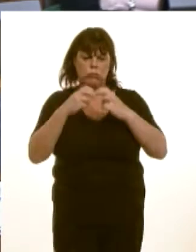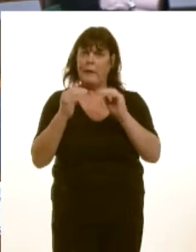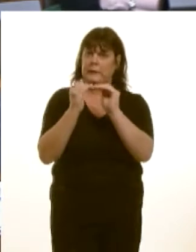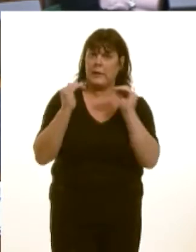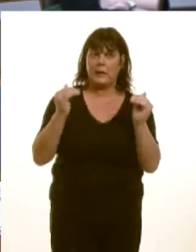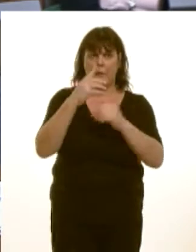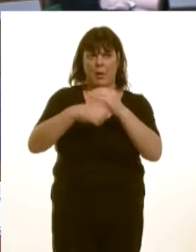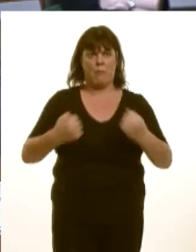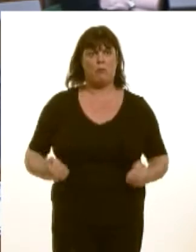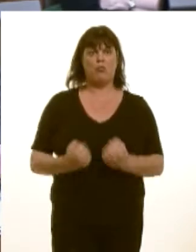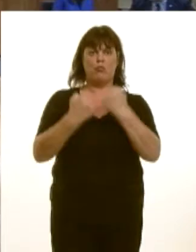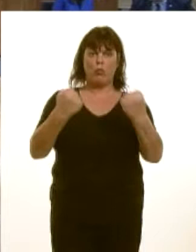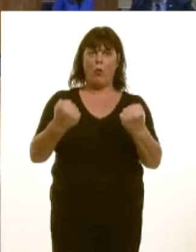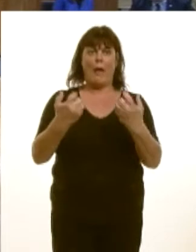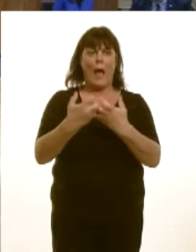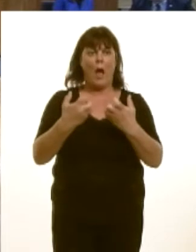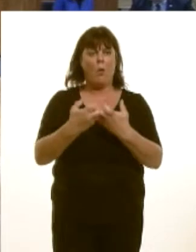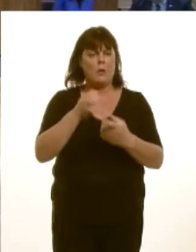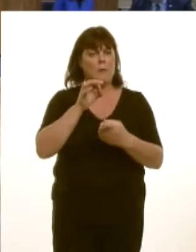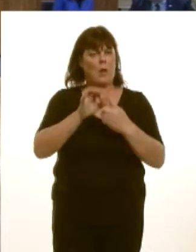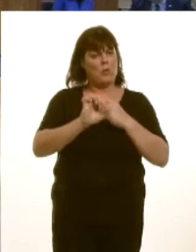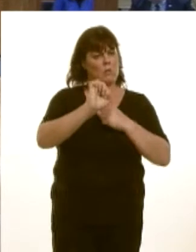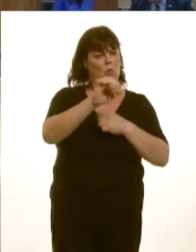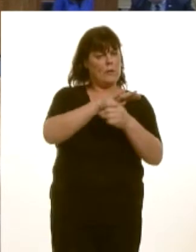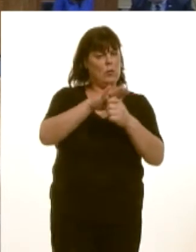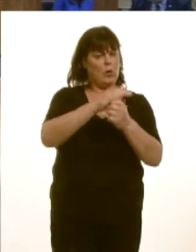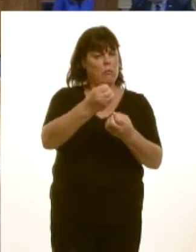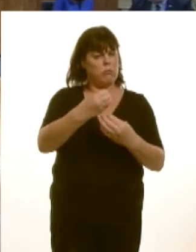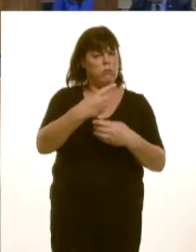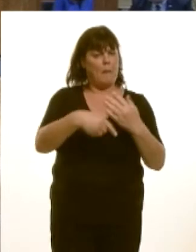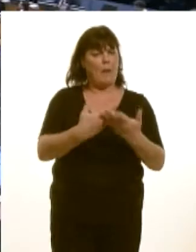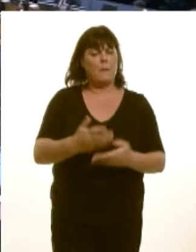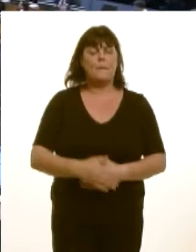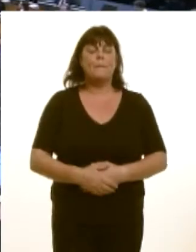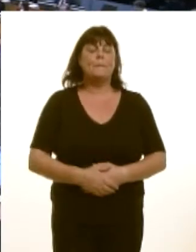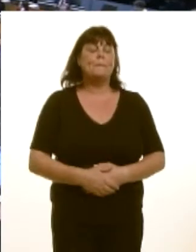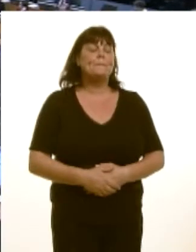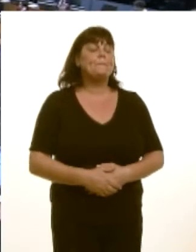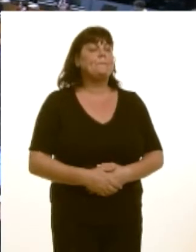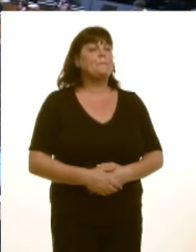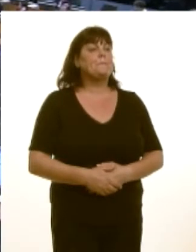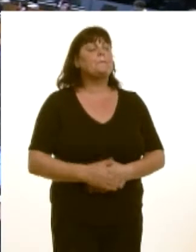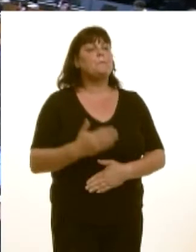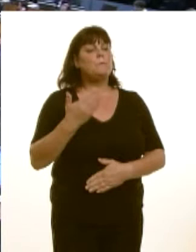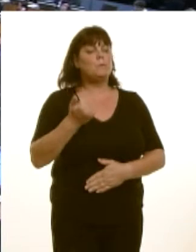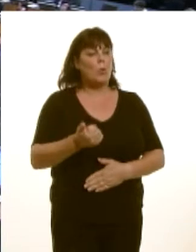Paul Davies: Brif Weinidog, byddwch yn ymwybodol o sylwadau Ffederasiwn y Busnesau Bach ynglyn